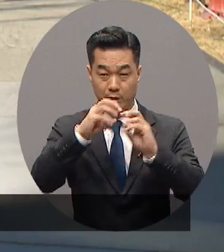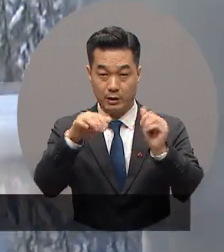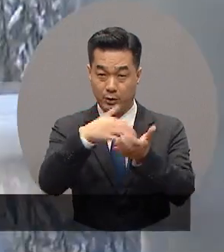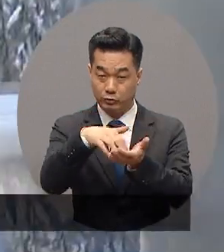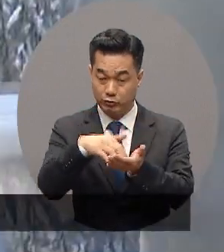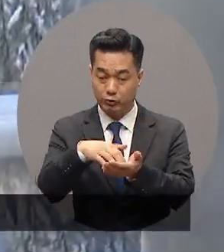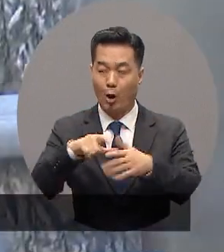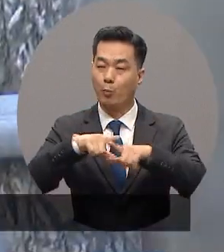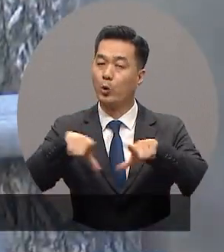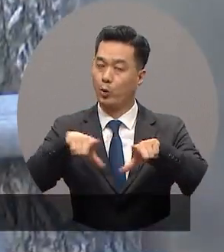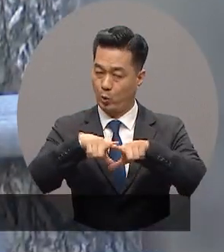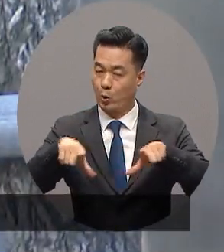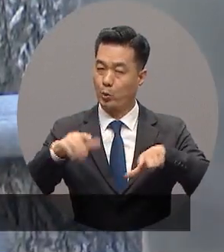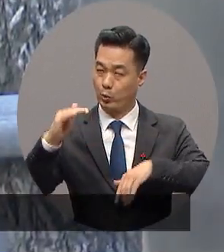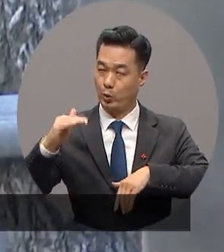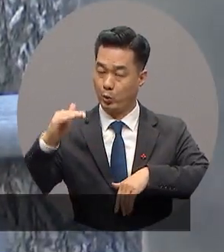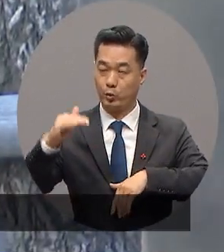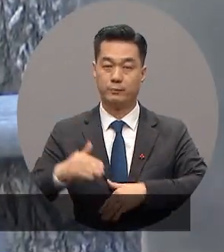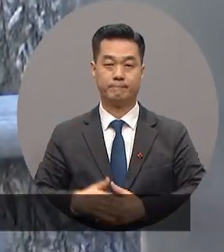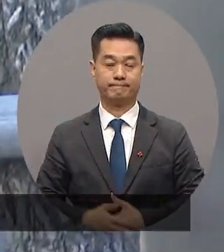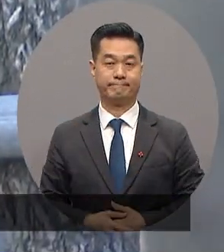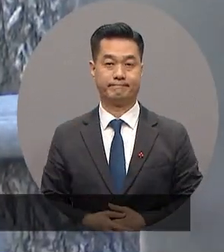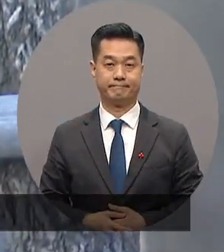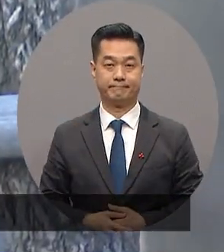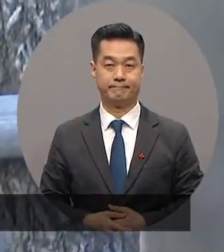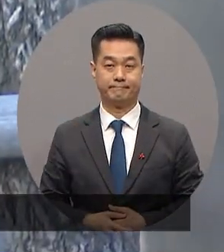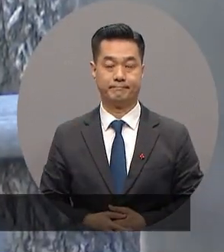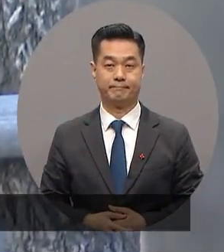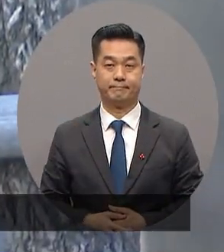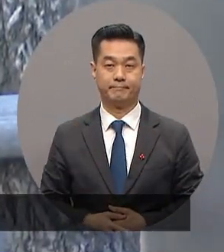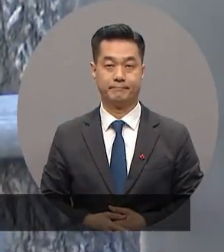내일은 전국 대부분 지역에 미세먼지등급이 보통 이상입니다. MBC 뉴스 남효정입니다.